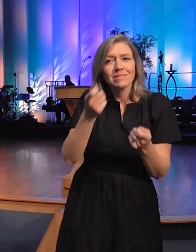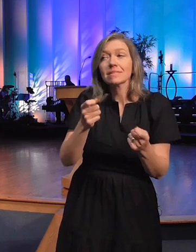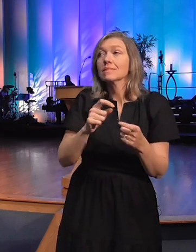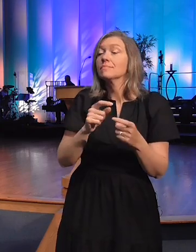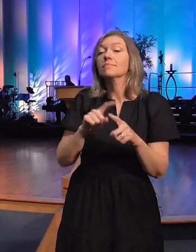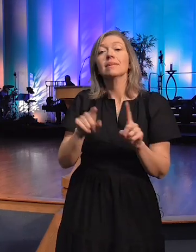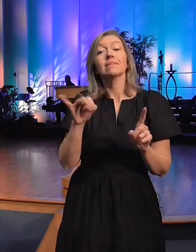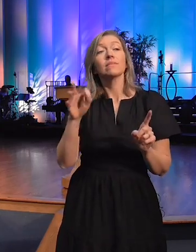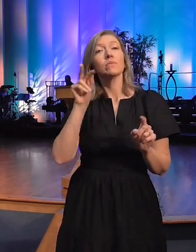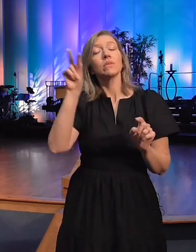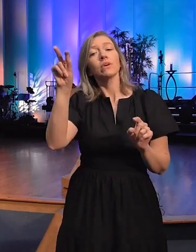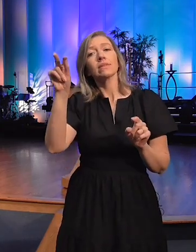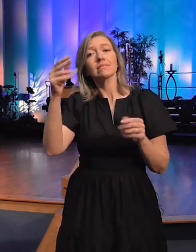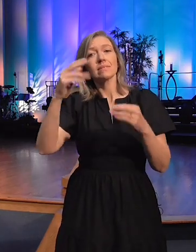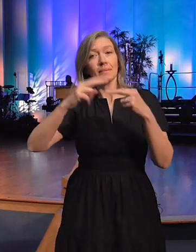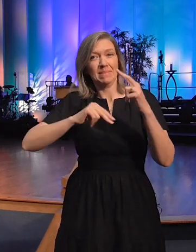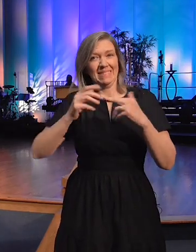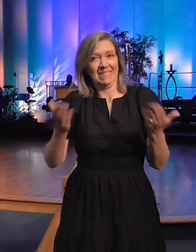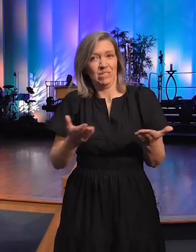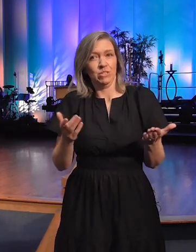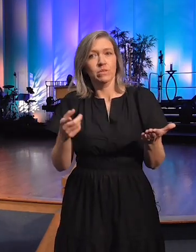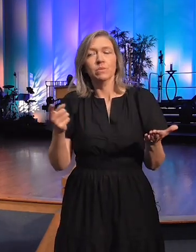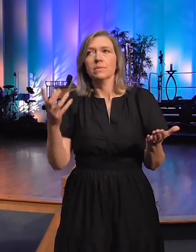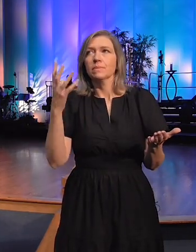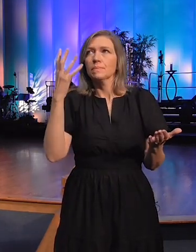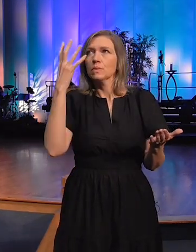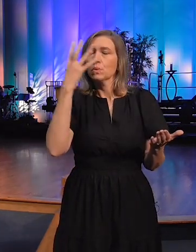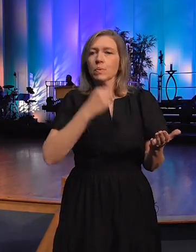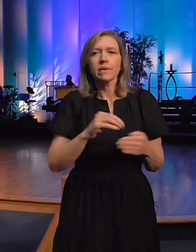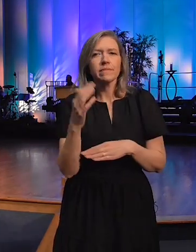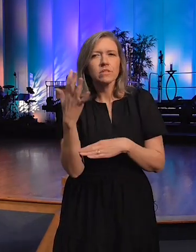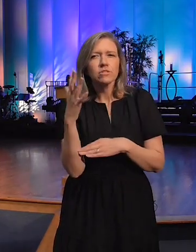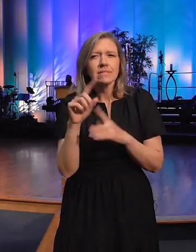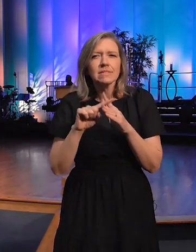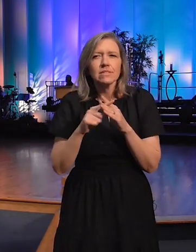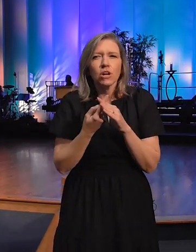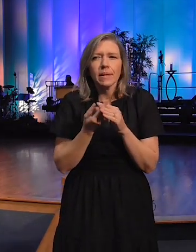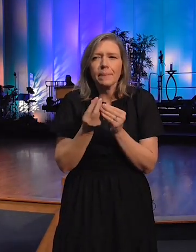hay un hermoso árbol que comienza a florecer. ¿Notaste que se acercaba? Garrison había